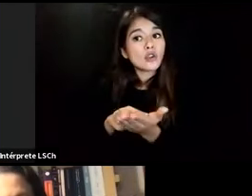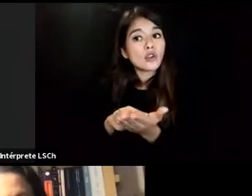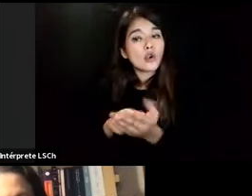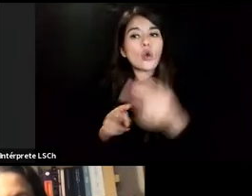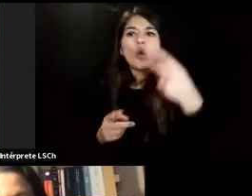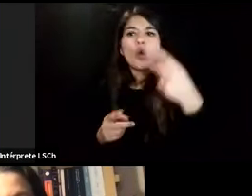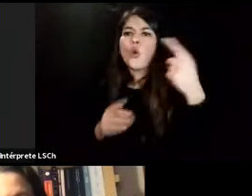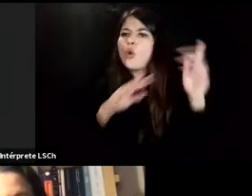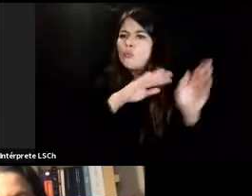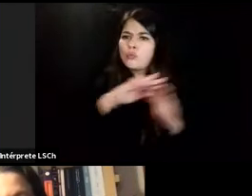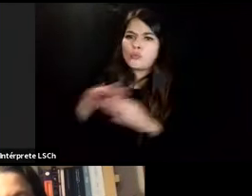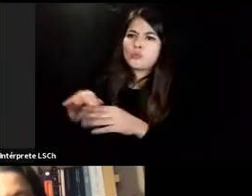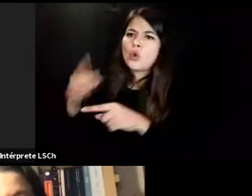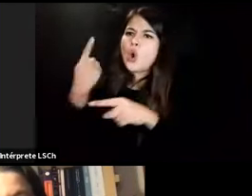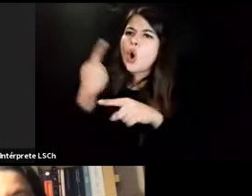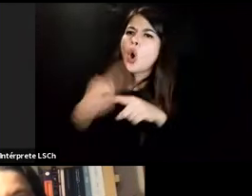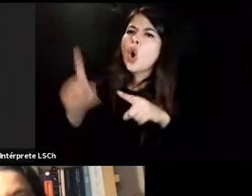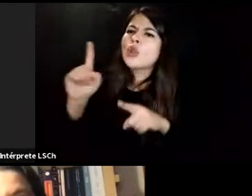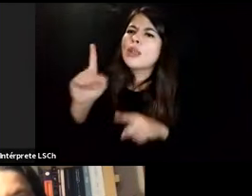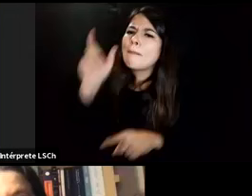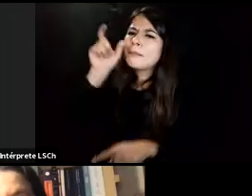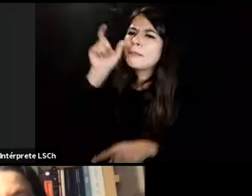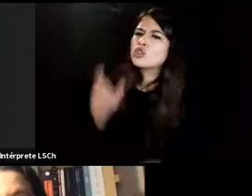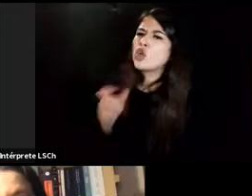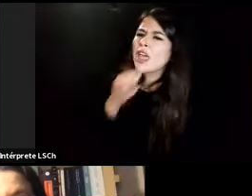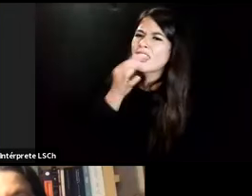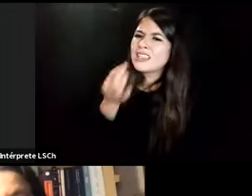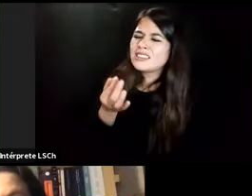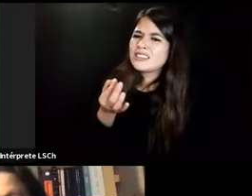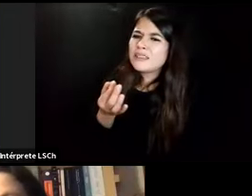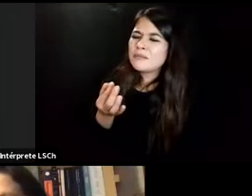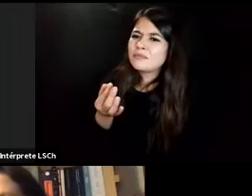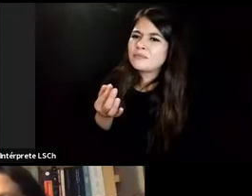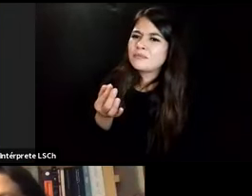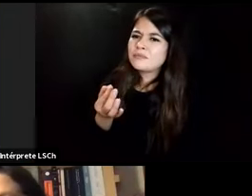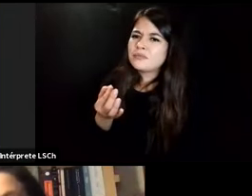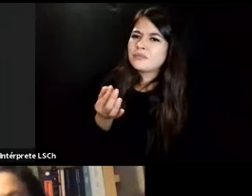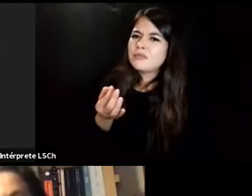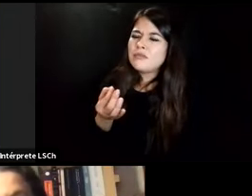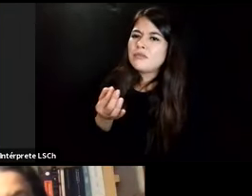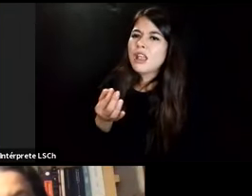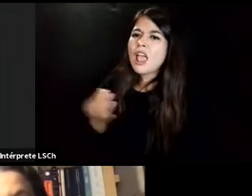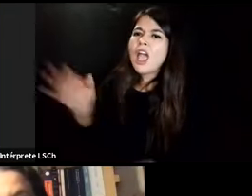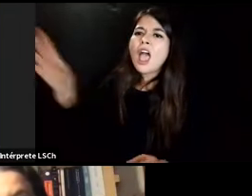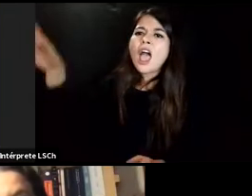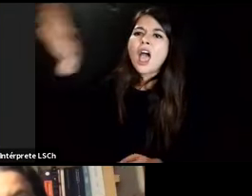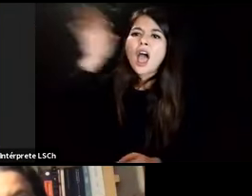bastante larga dice son una extensión de los libros